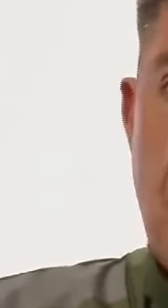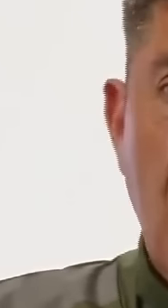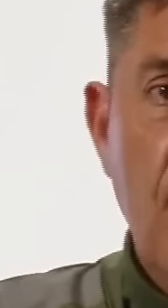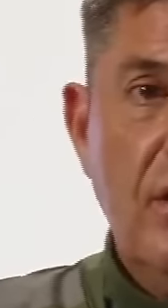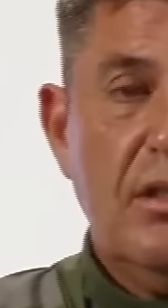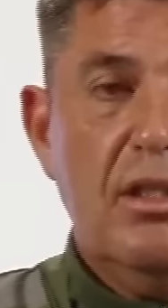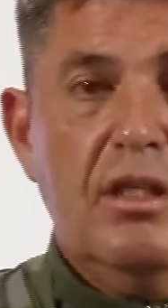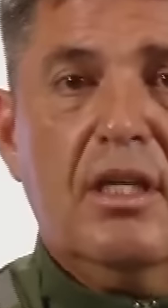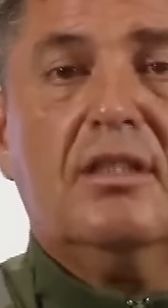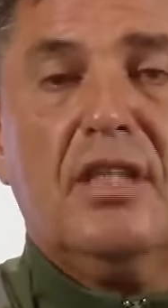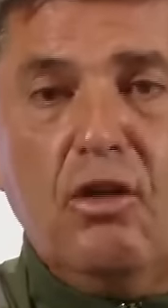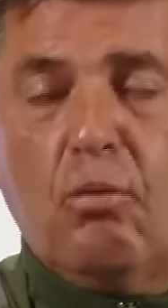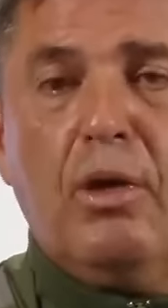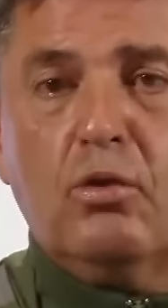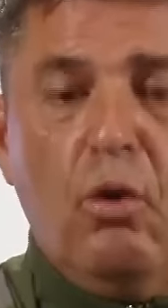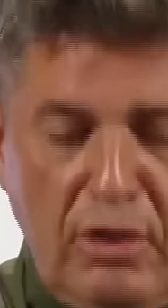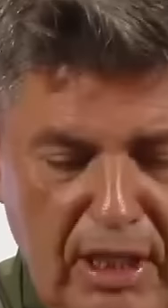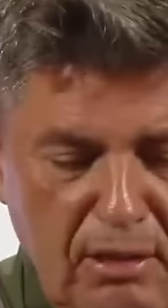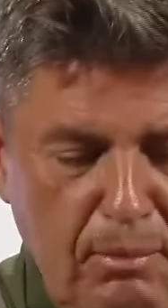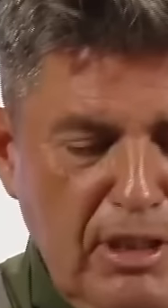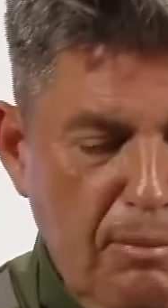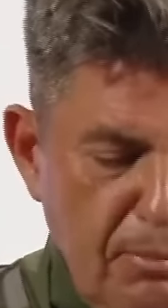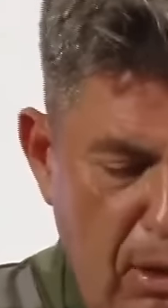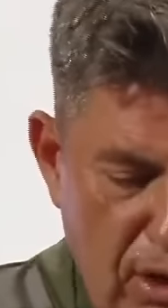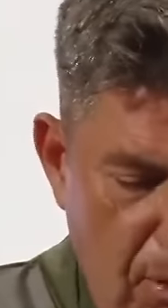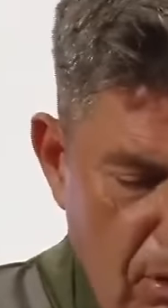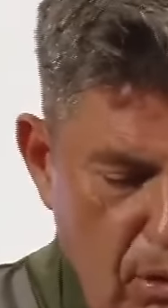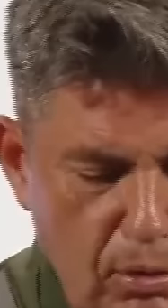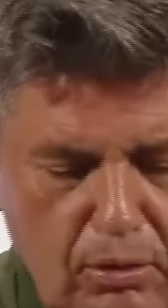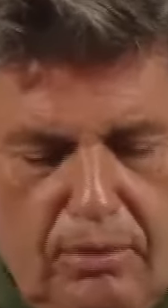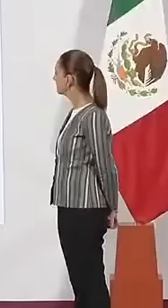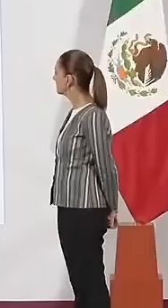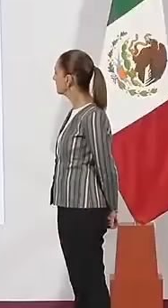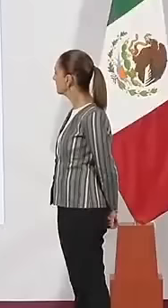trabajadores que se están incorporando todos los días más y más para los trabajos de construcción